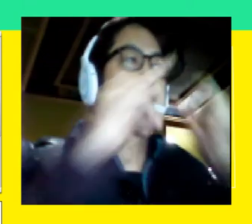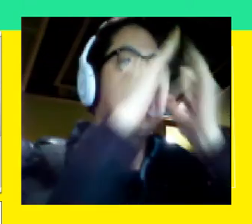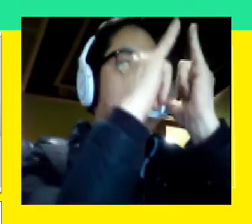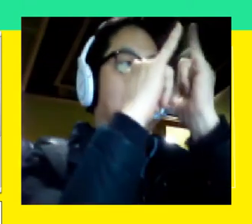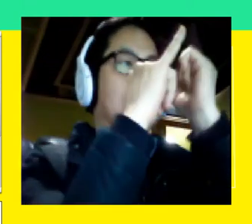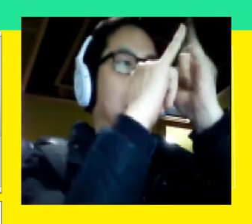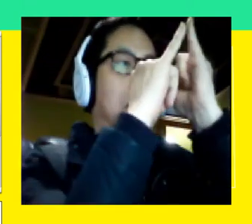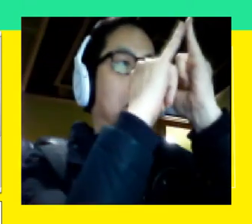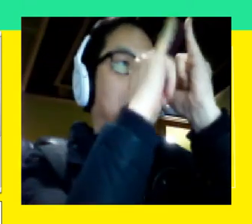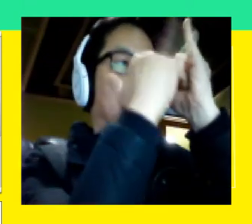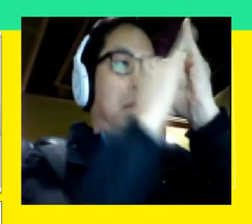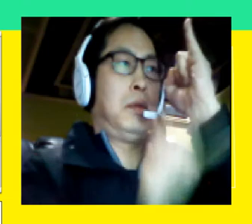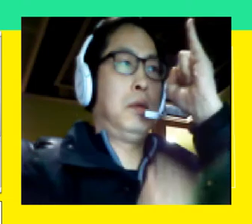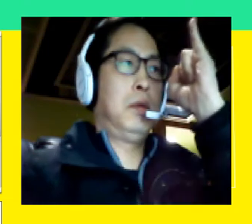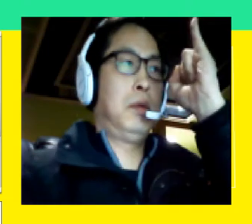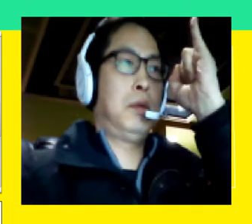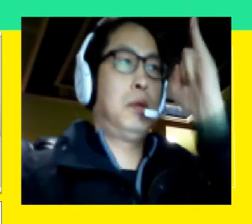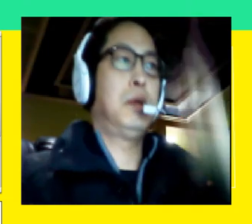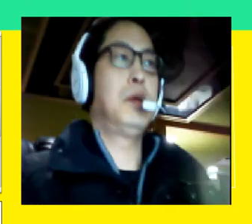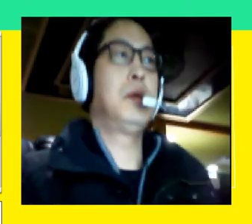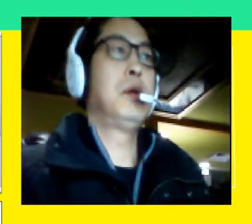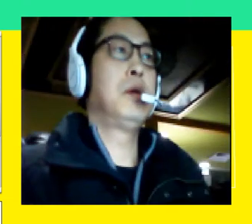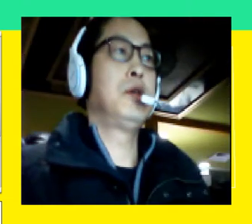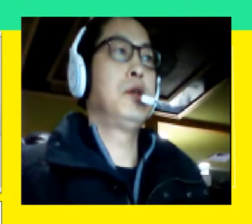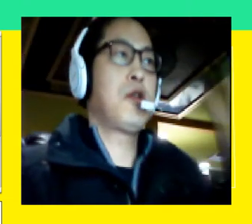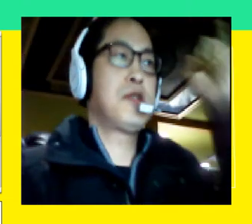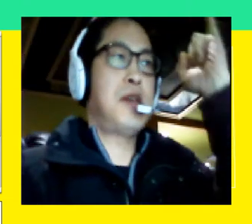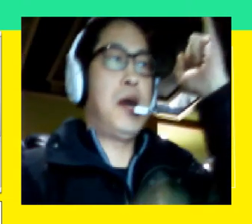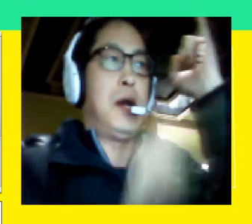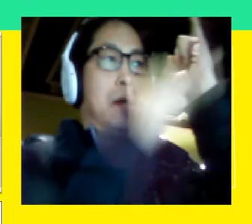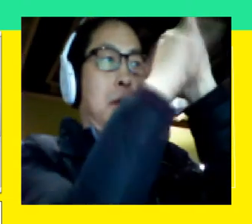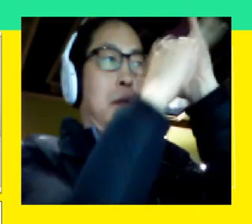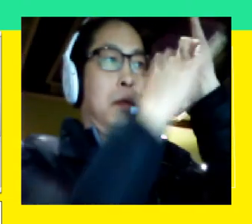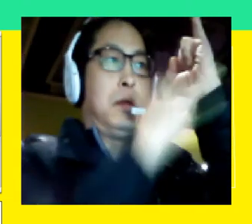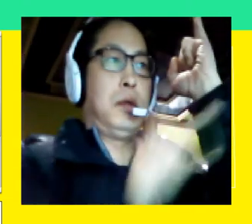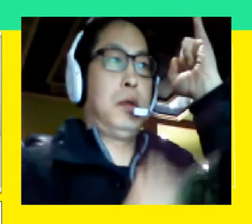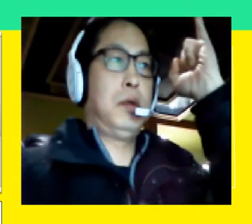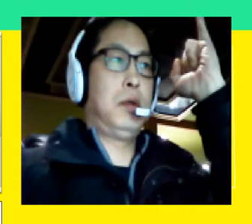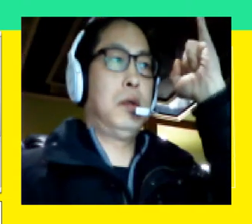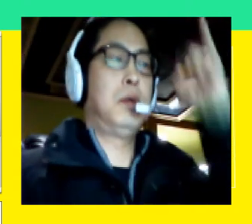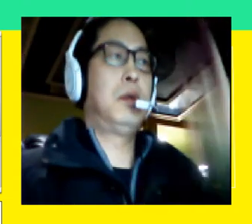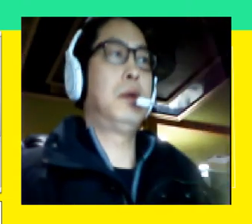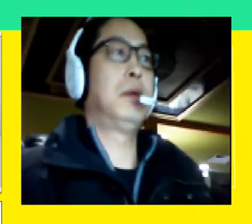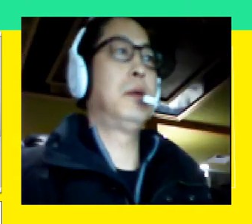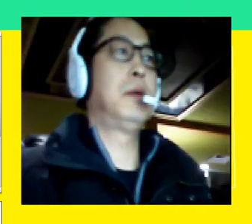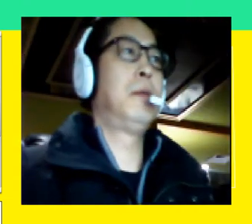역사..